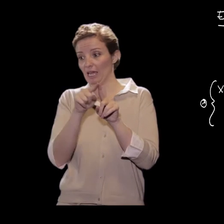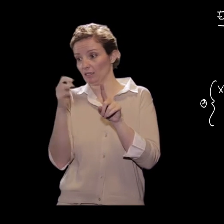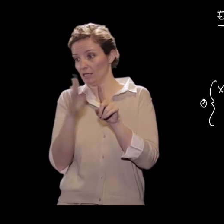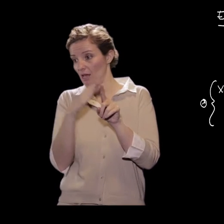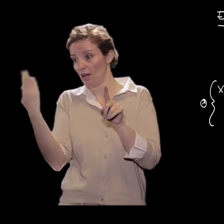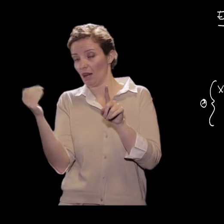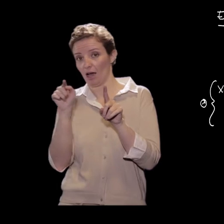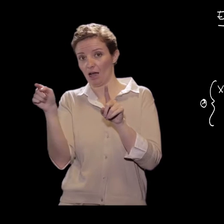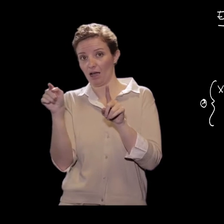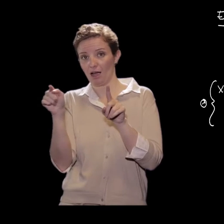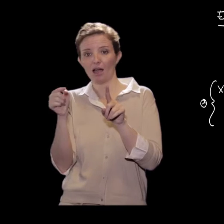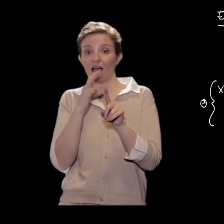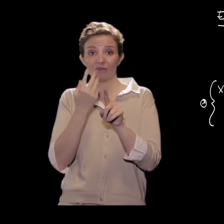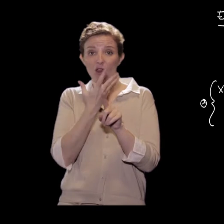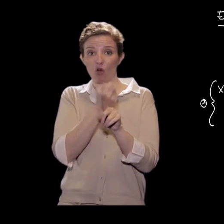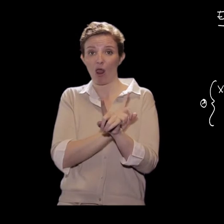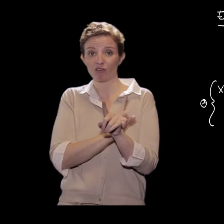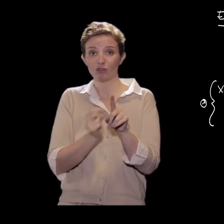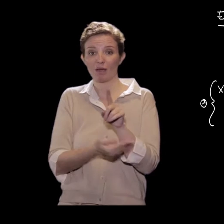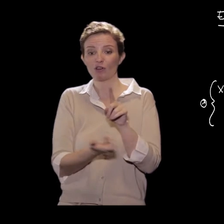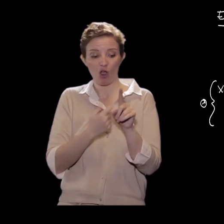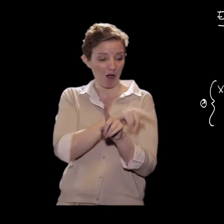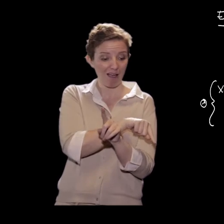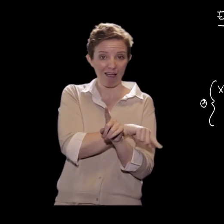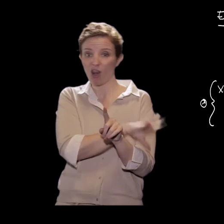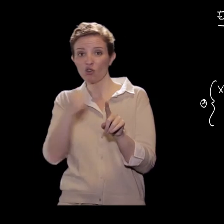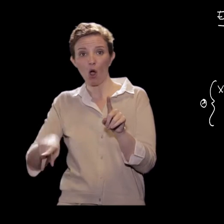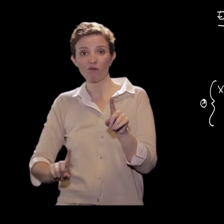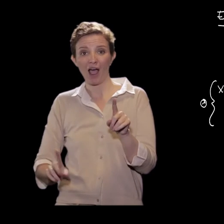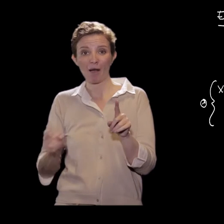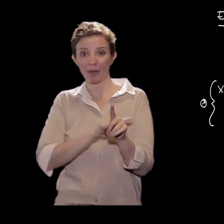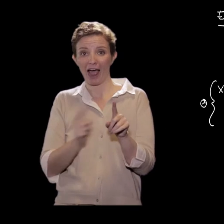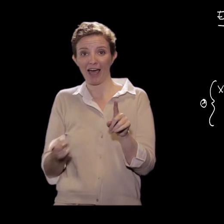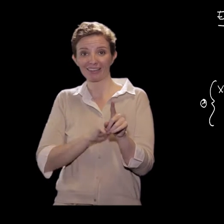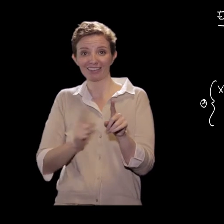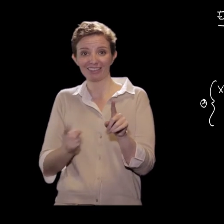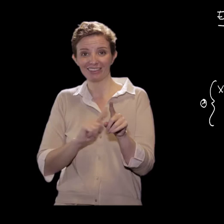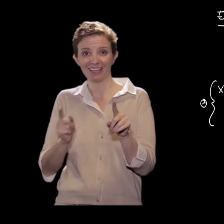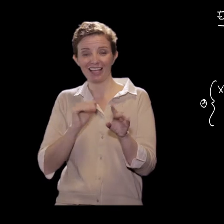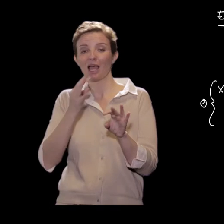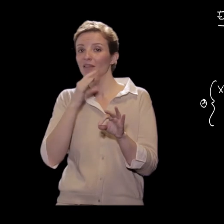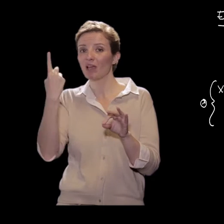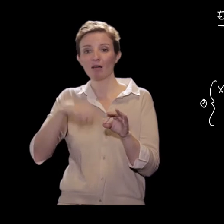Non è accettabile perché non rientra nel dominio del secondo sistema. Quindi questa non è accettabile.